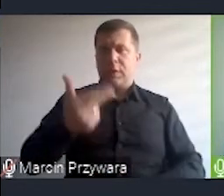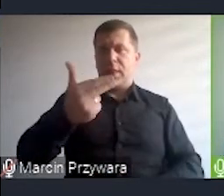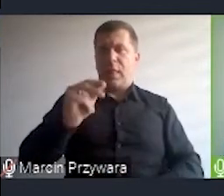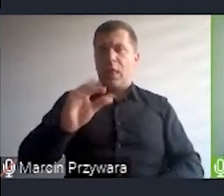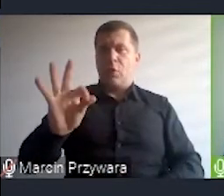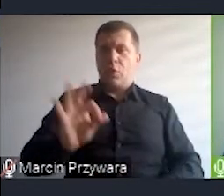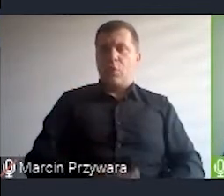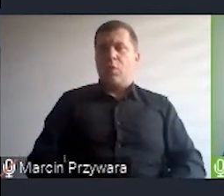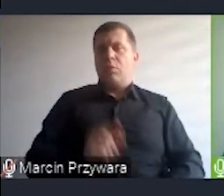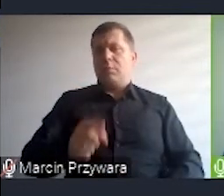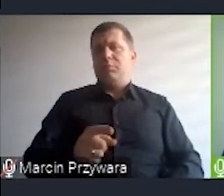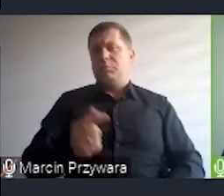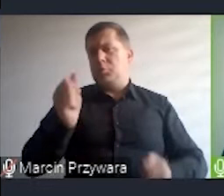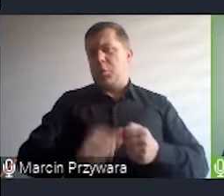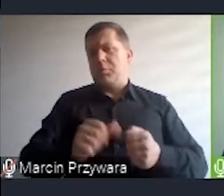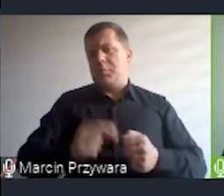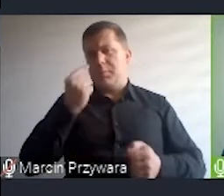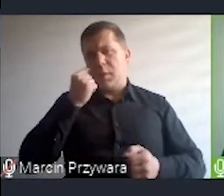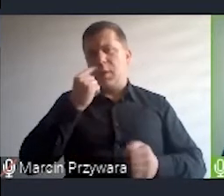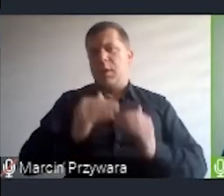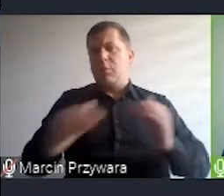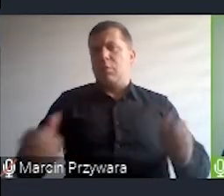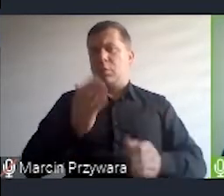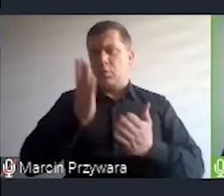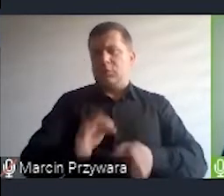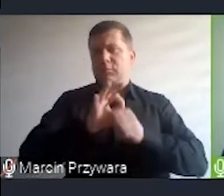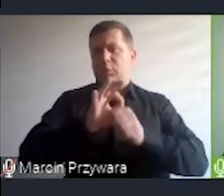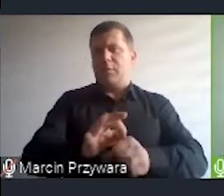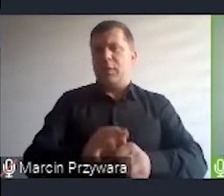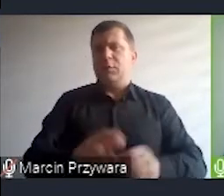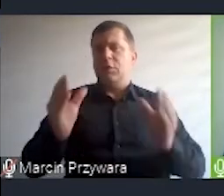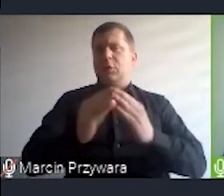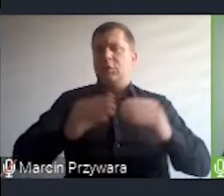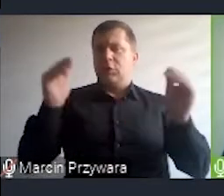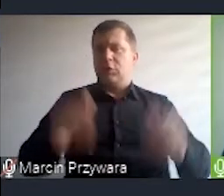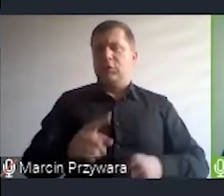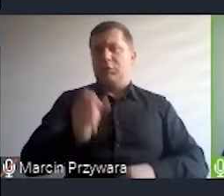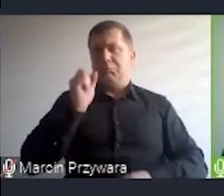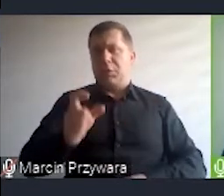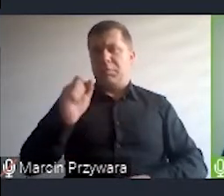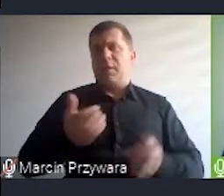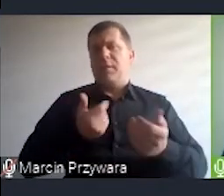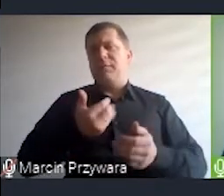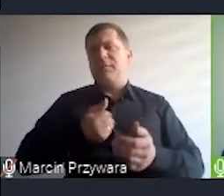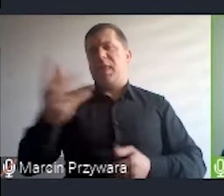i tu w pewnym stopniu już ten próg jest tu wprowadzany – 10 000. On się pojawia jeszcze wielokrotnie.